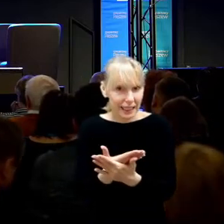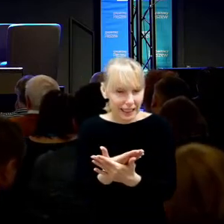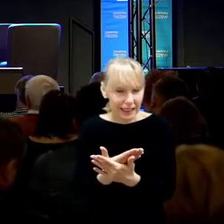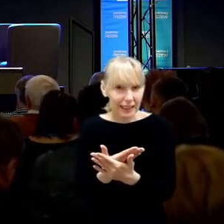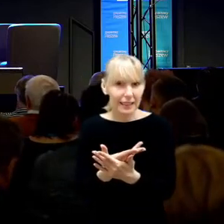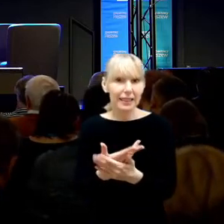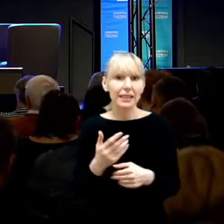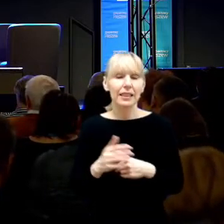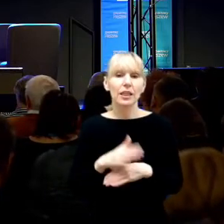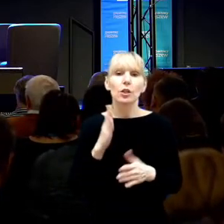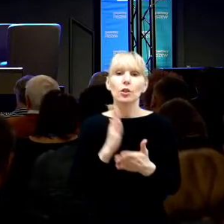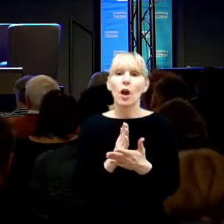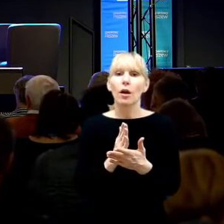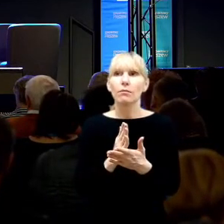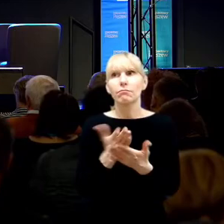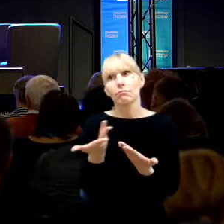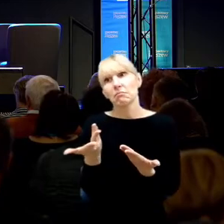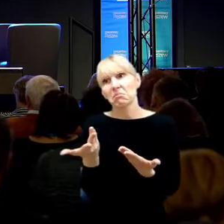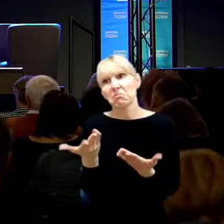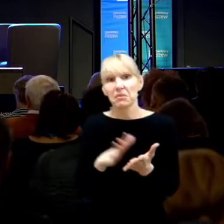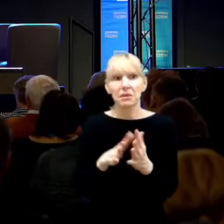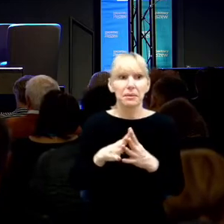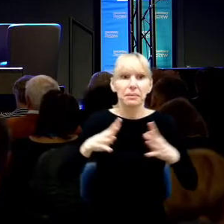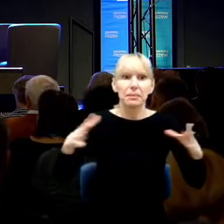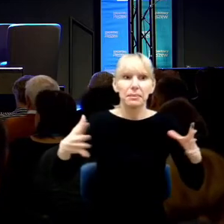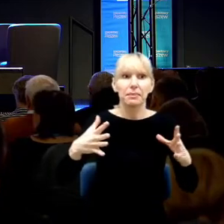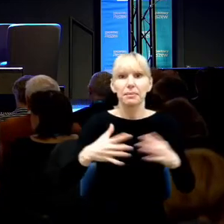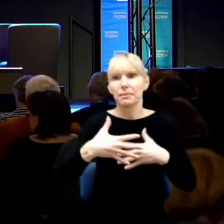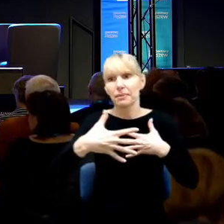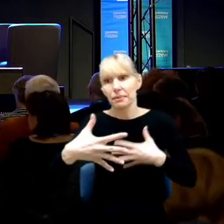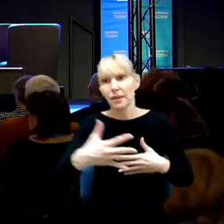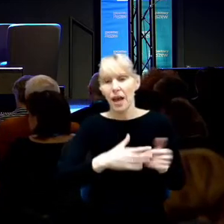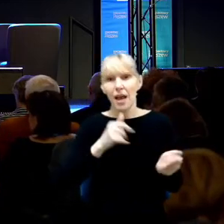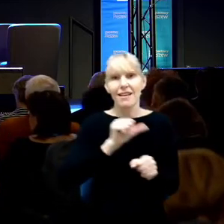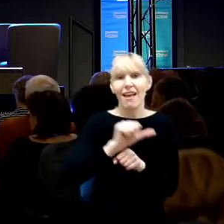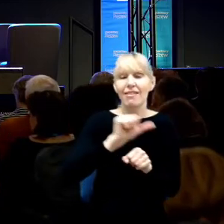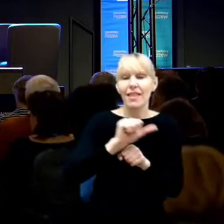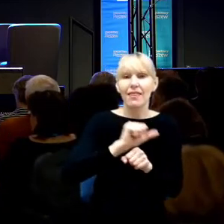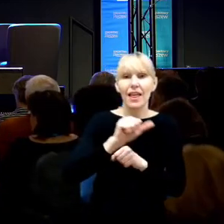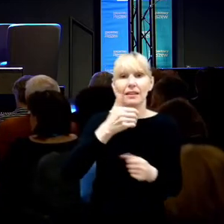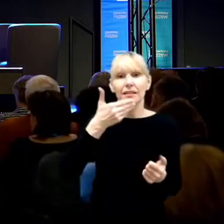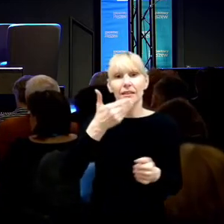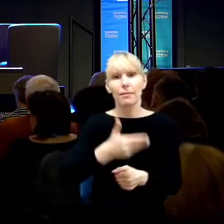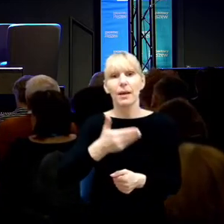11 m2 na obszarach przeznaczonych pod funkcję mieszkaniową